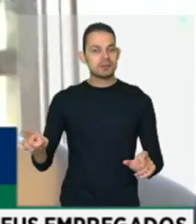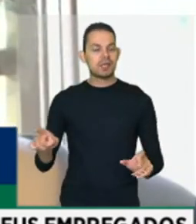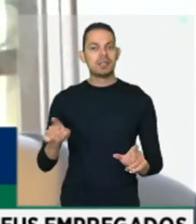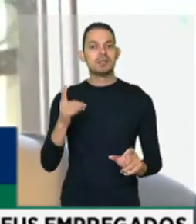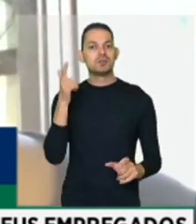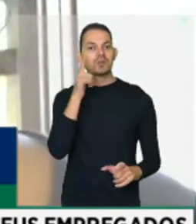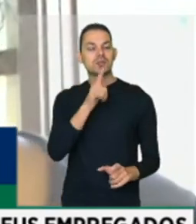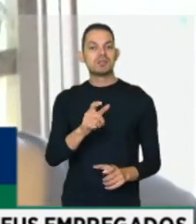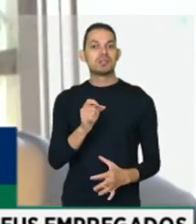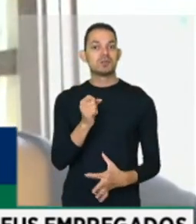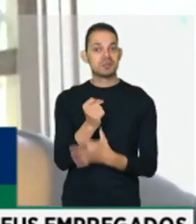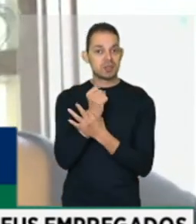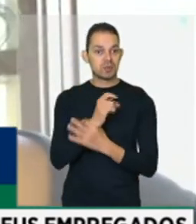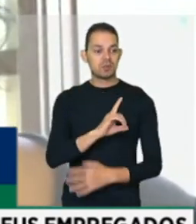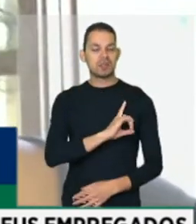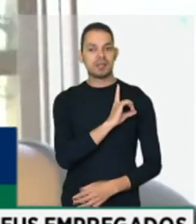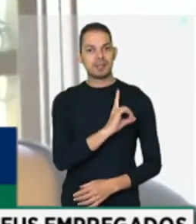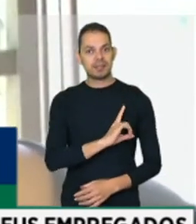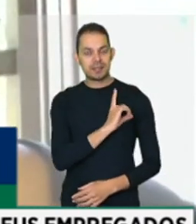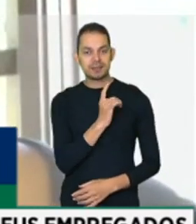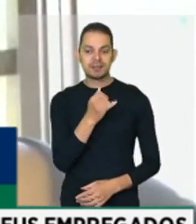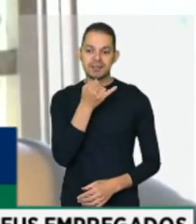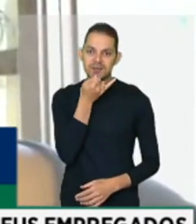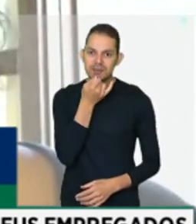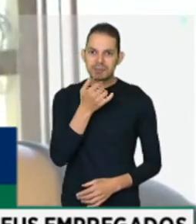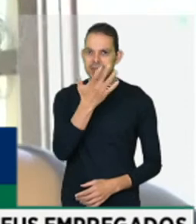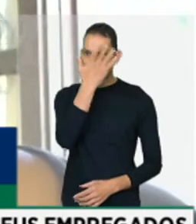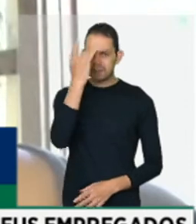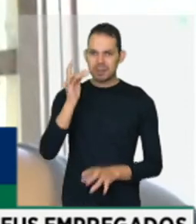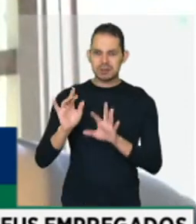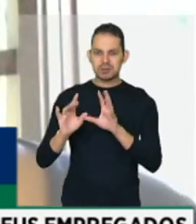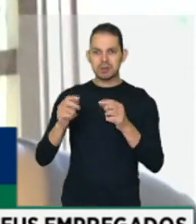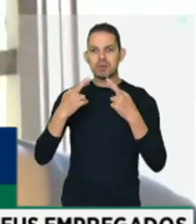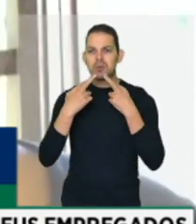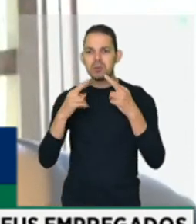SEGURANÇA AO MENOS NA DELEGACIA, LAMENTÁVEL DETER MANIFESTANTE QUE ESTÁ LUTANDO